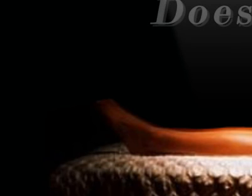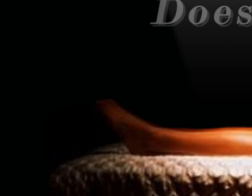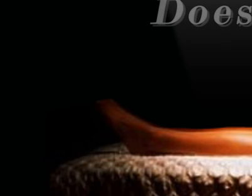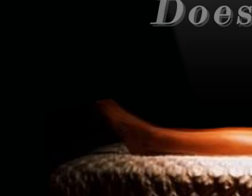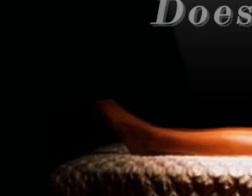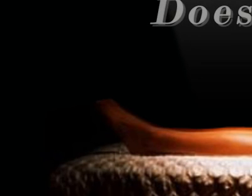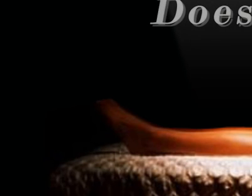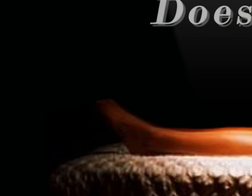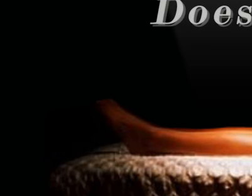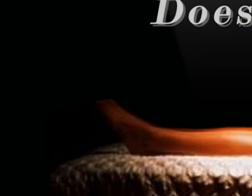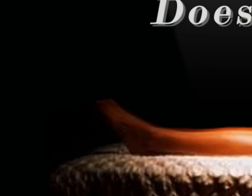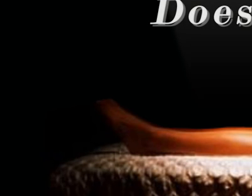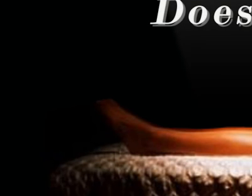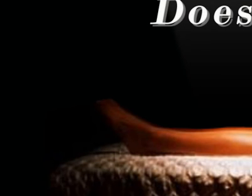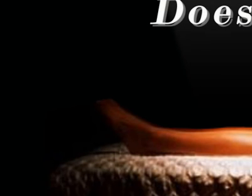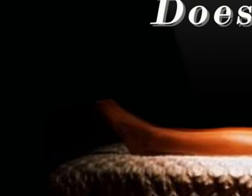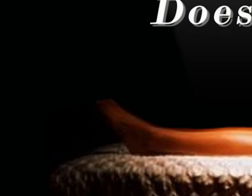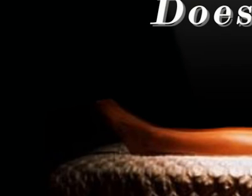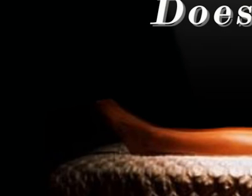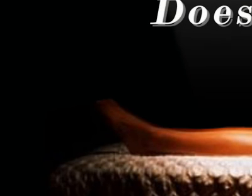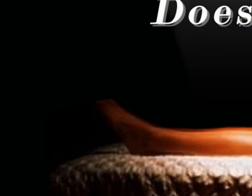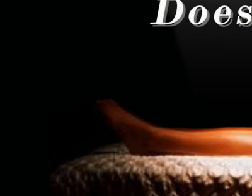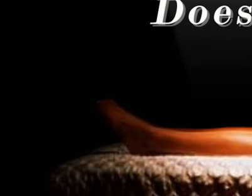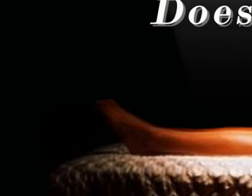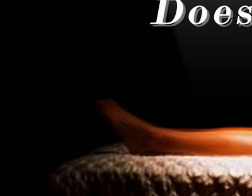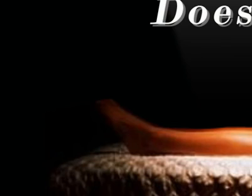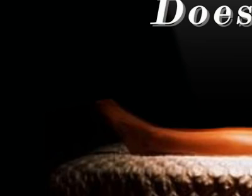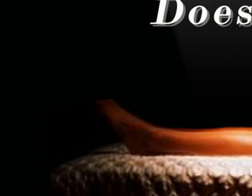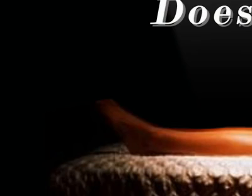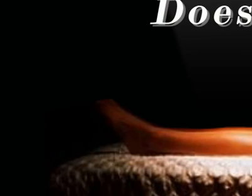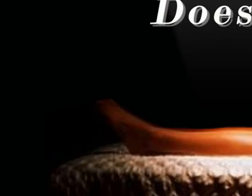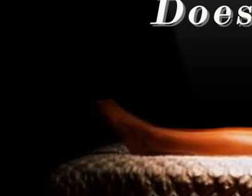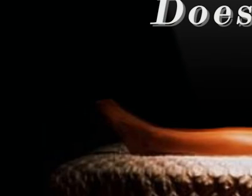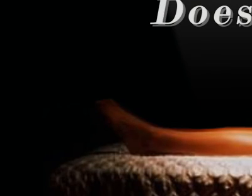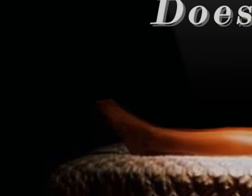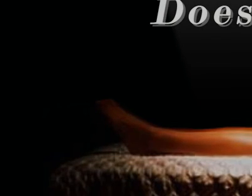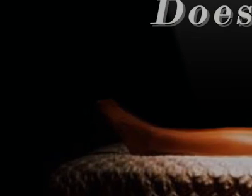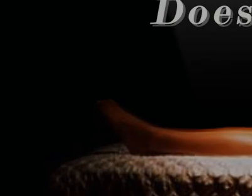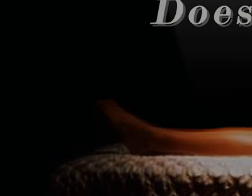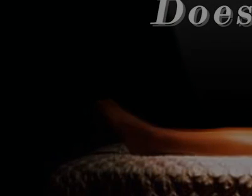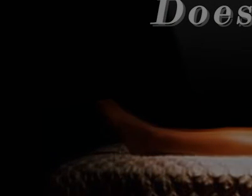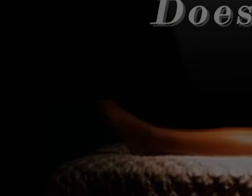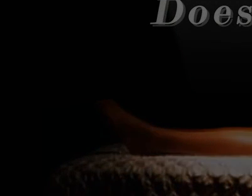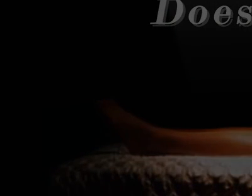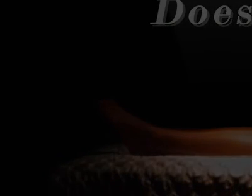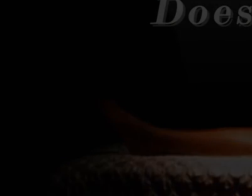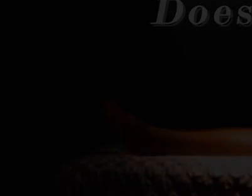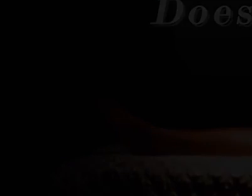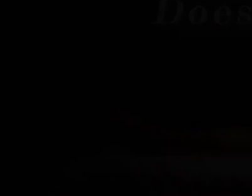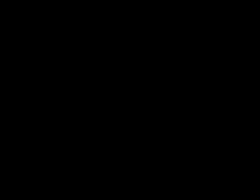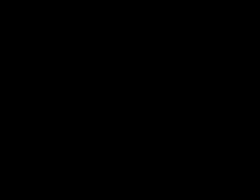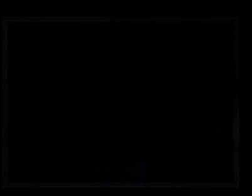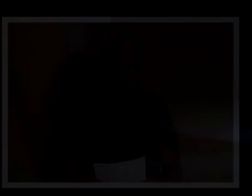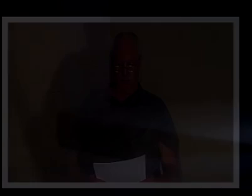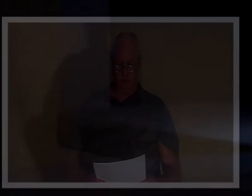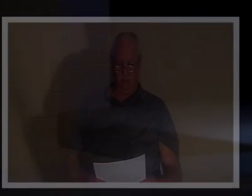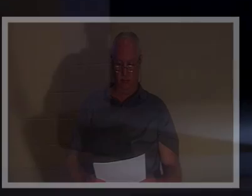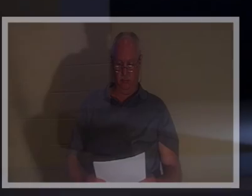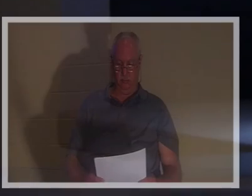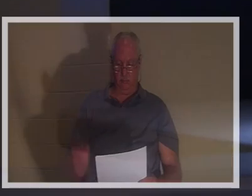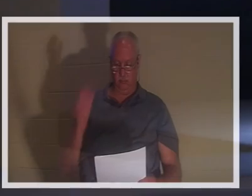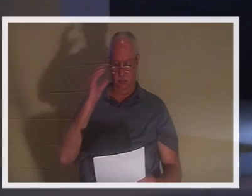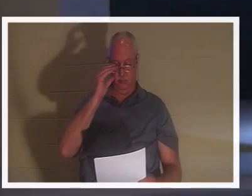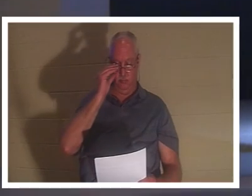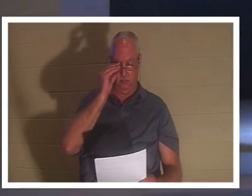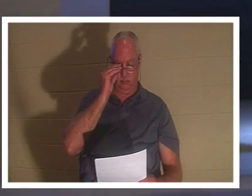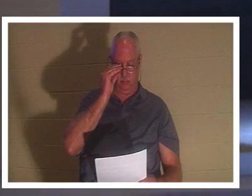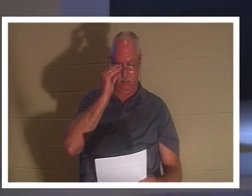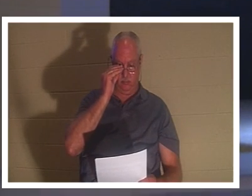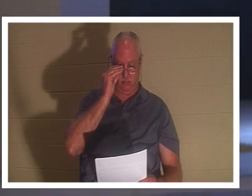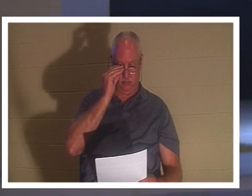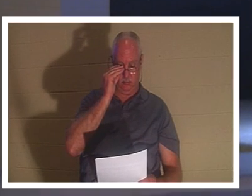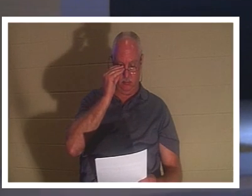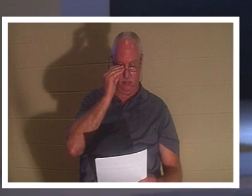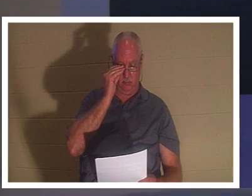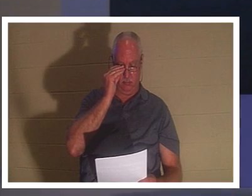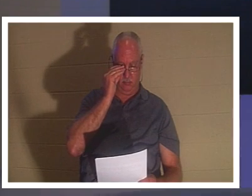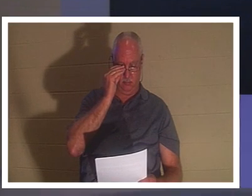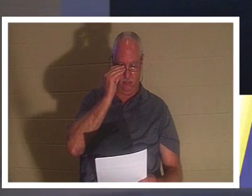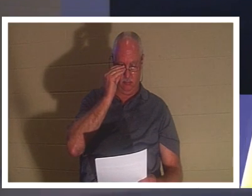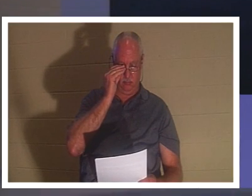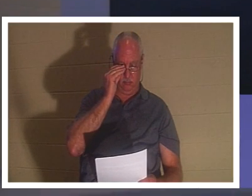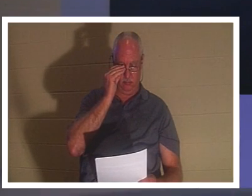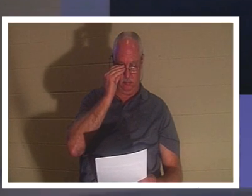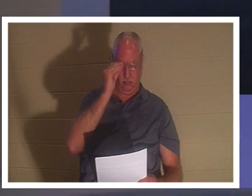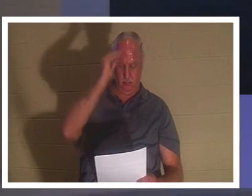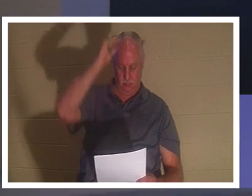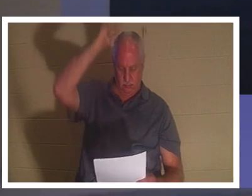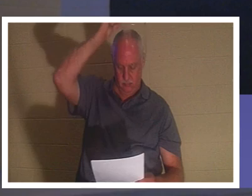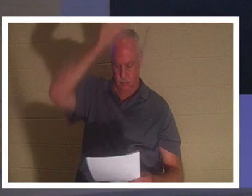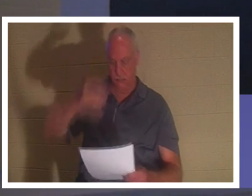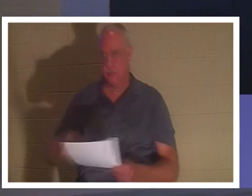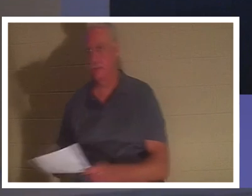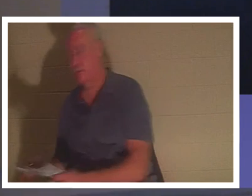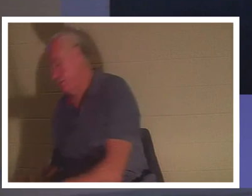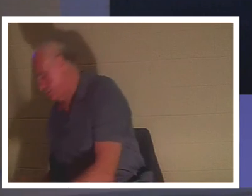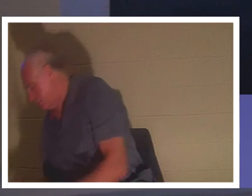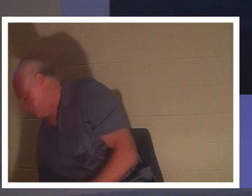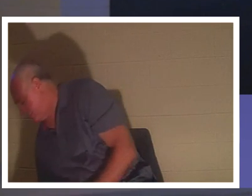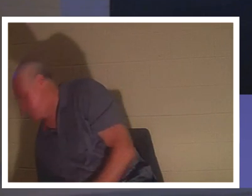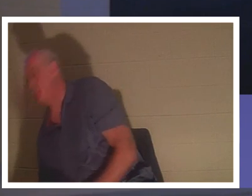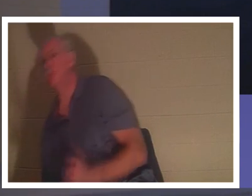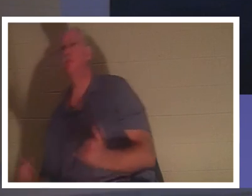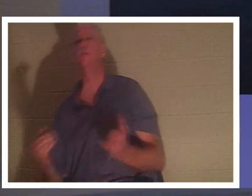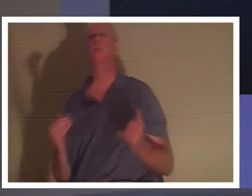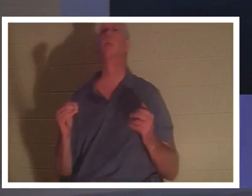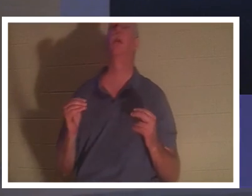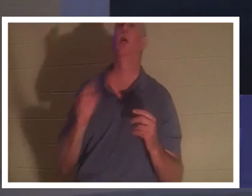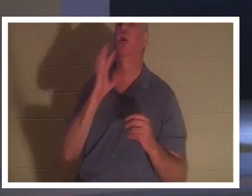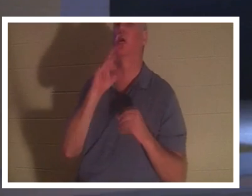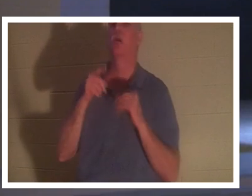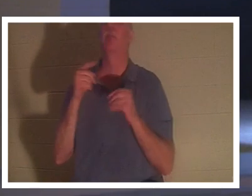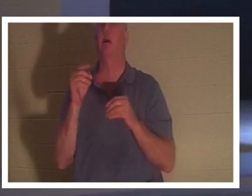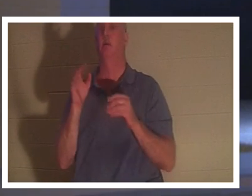Теперь мы хотим поговорить о том, учит ли Библия душе спать? Интересная тема не правда ли